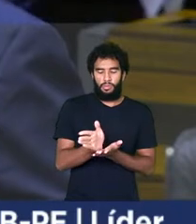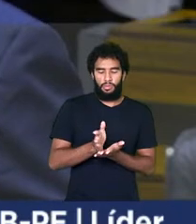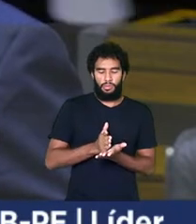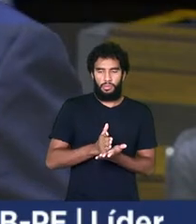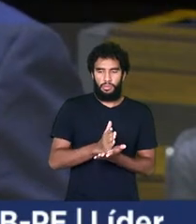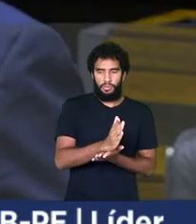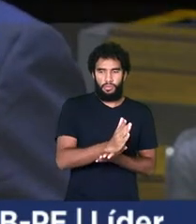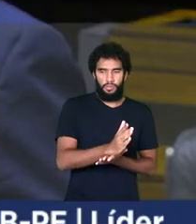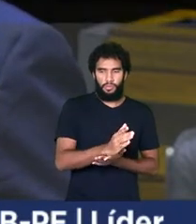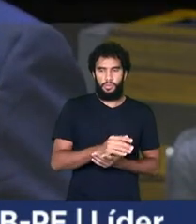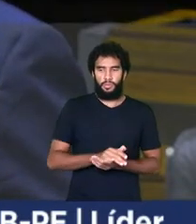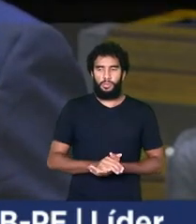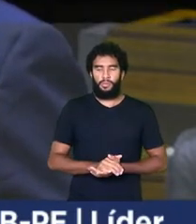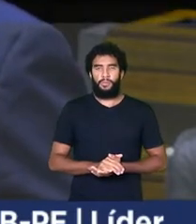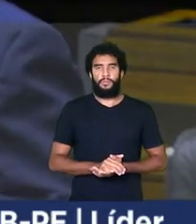EQUIVOCADO, NÓS TEMOS DOIS CAMINHOS, UM CAMINHO É O DE